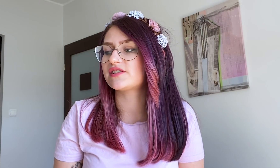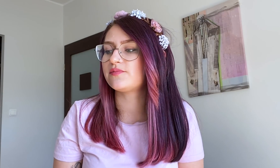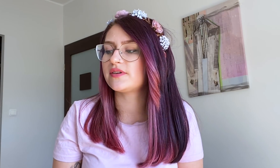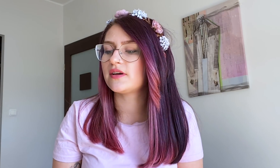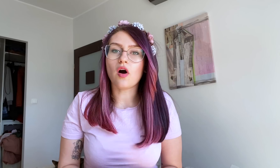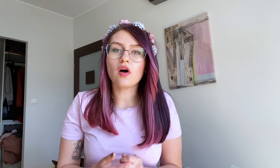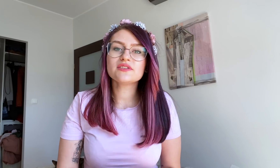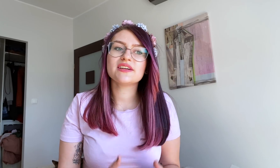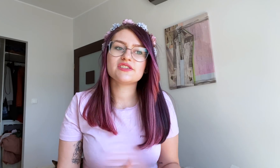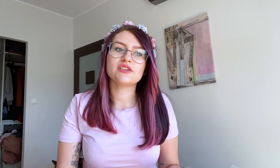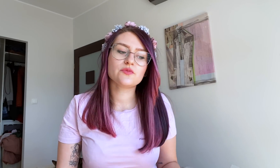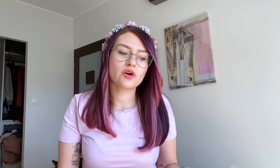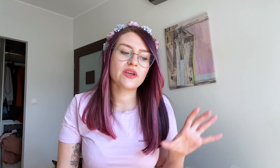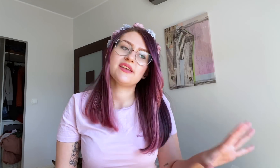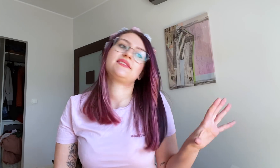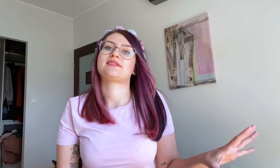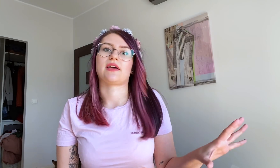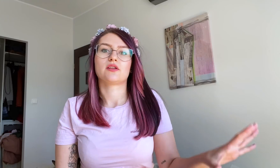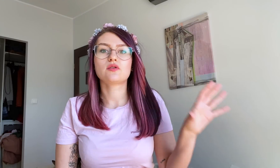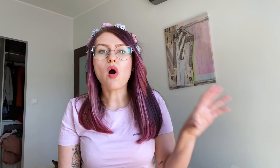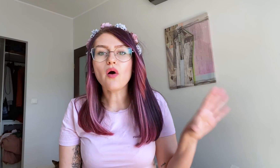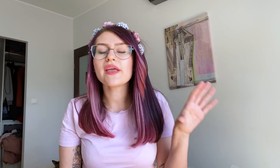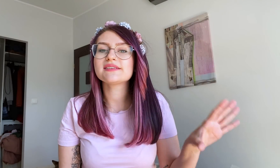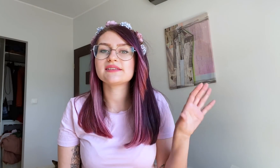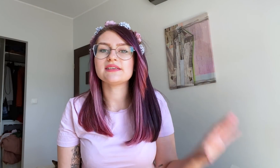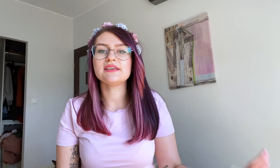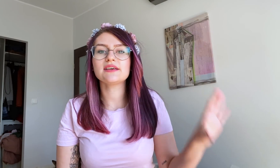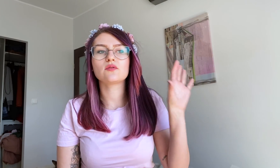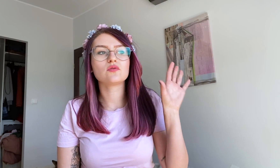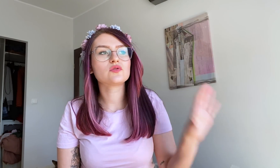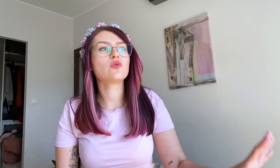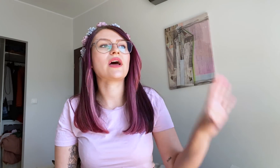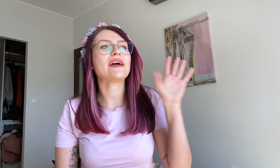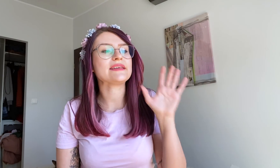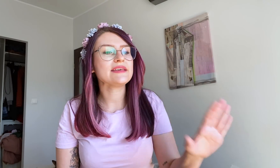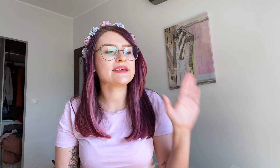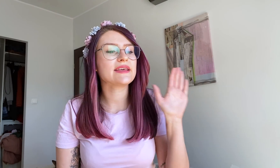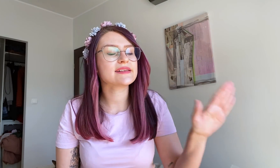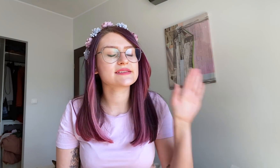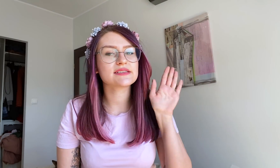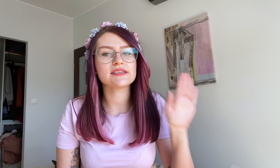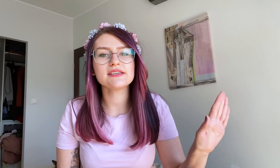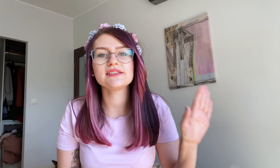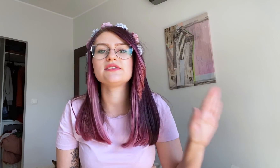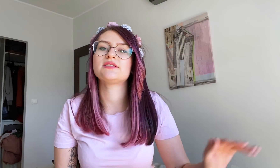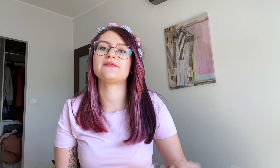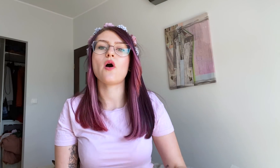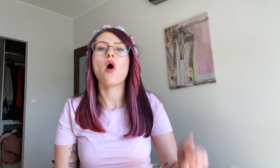żeby oddać im to miejsce. To jest ich kultura, ich język, ich dziedzictwo.